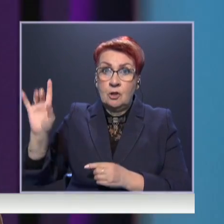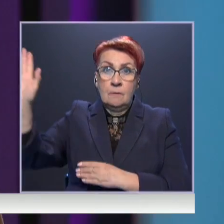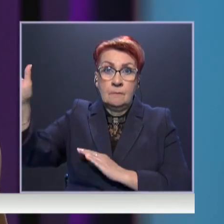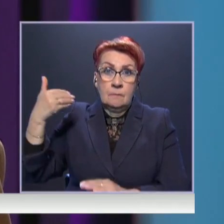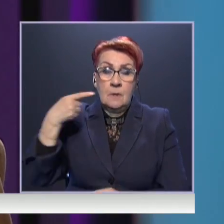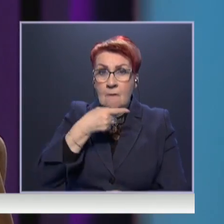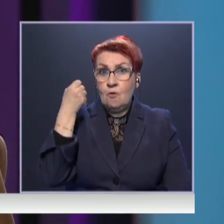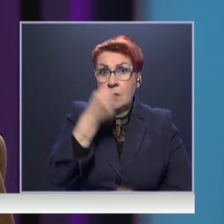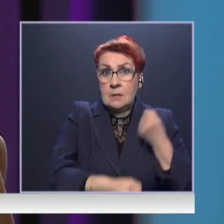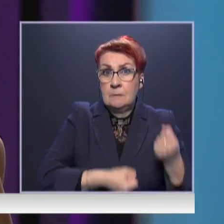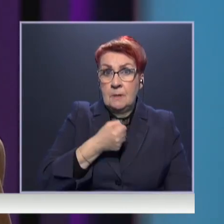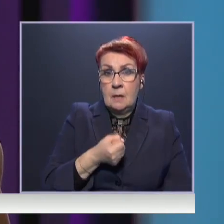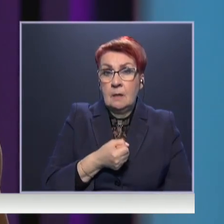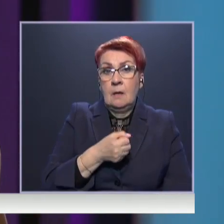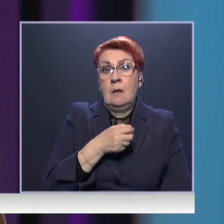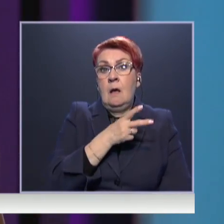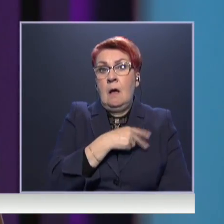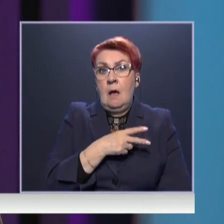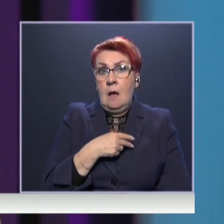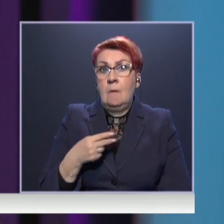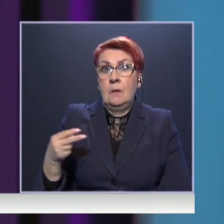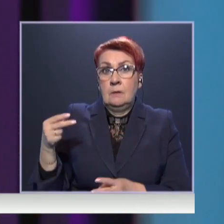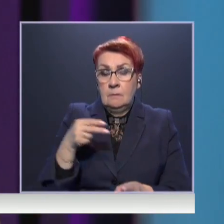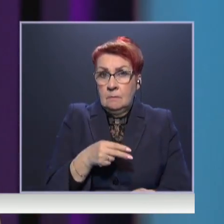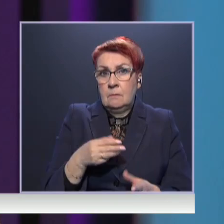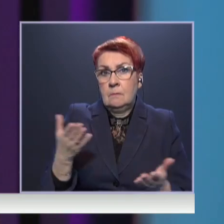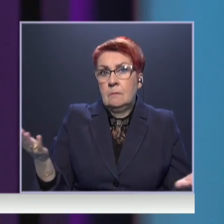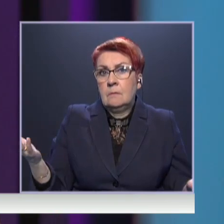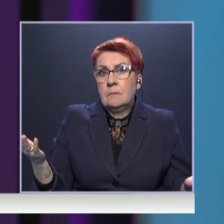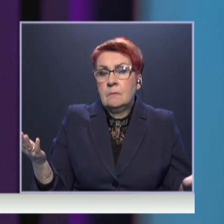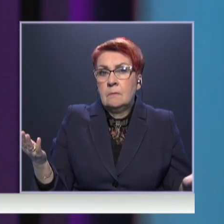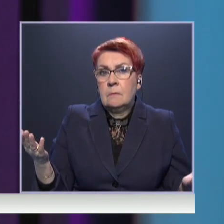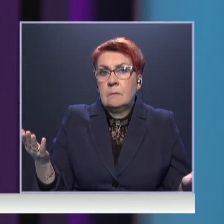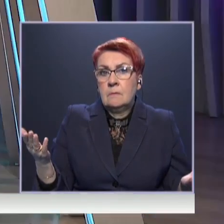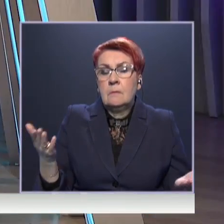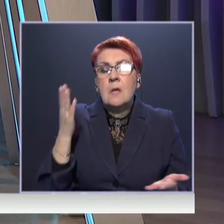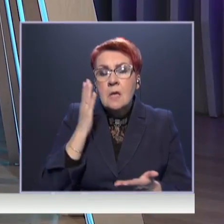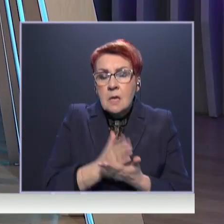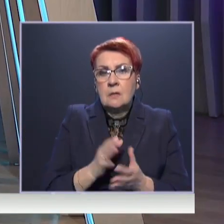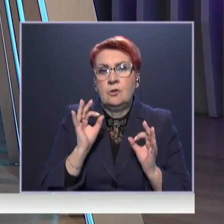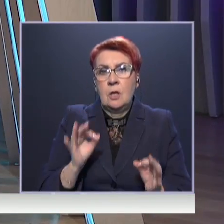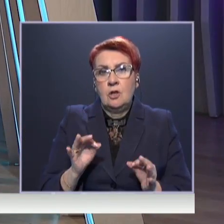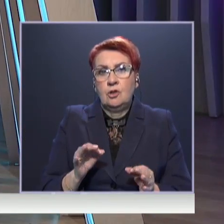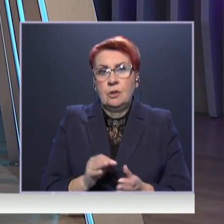приехала вызвали присутствующие люди Но дело не завели ответ на ваш вопрос Если она безусловно есть просто хуже белорусского